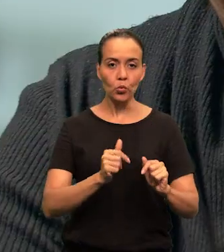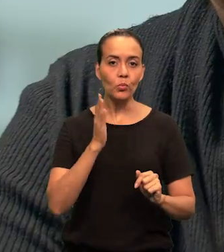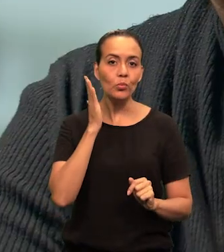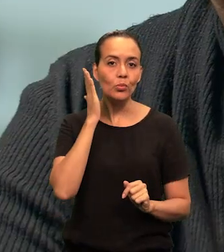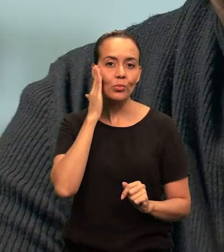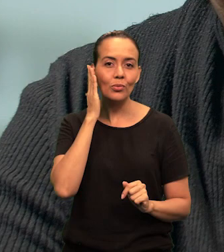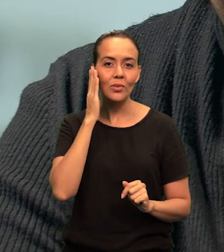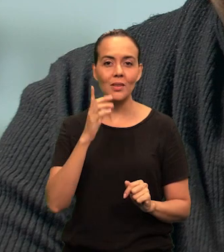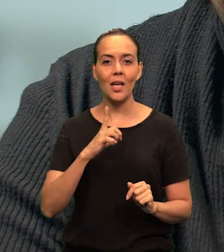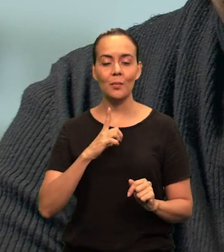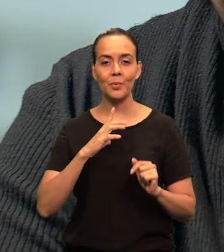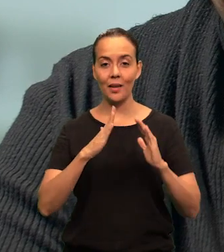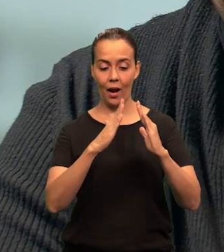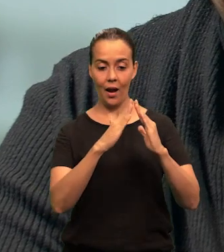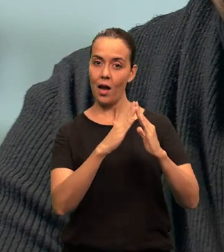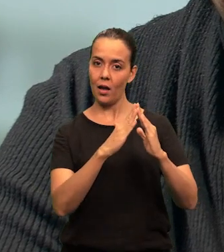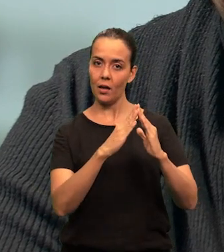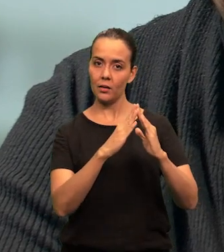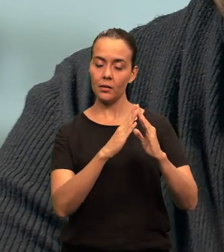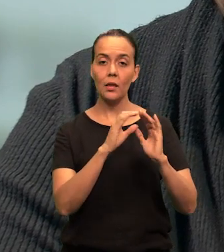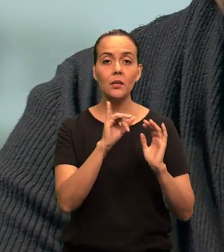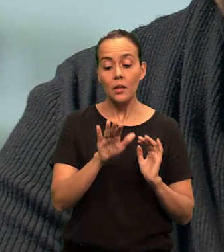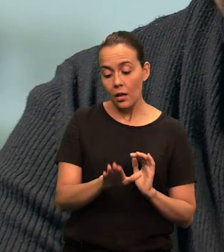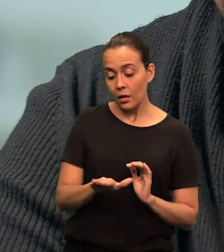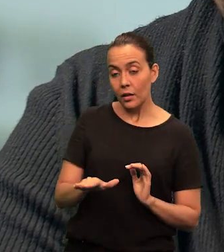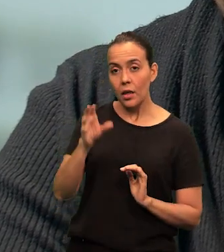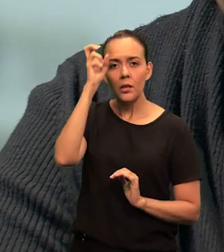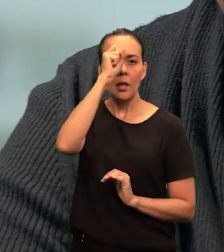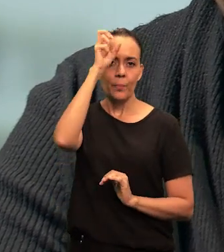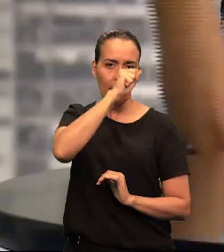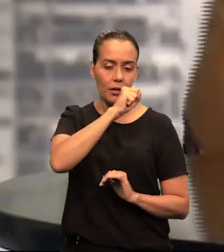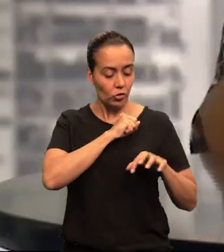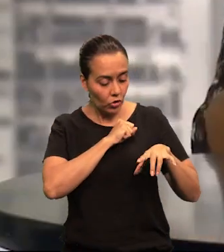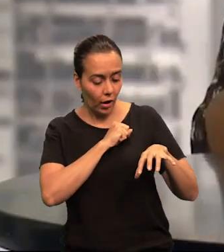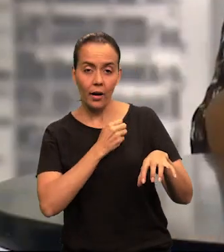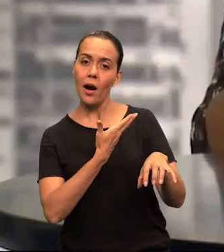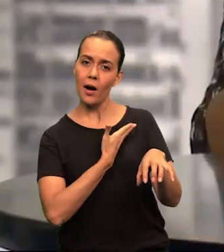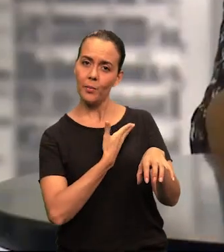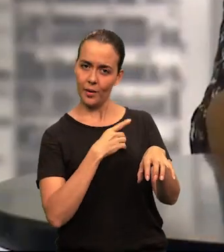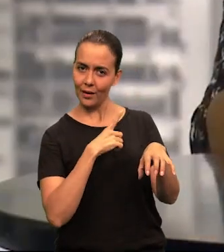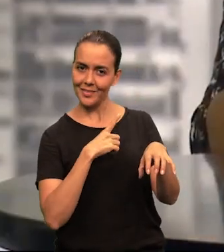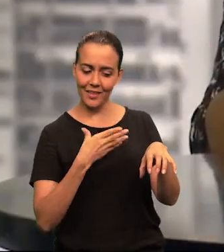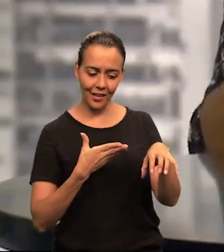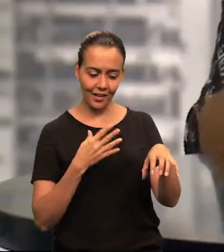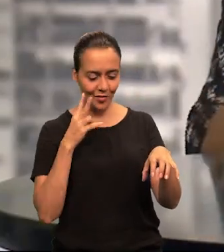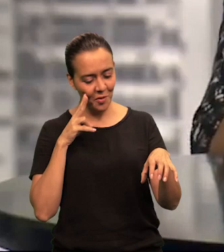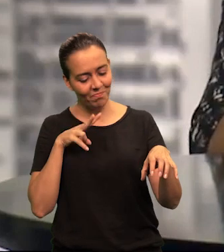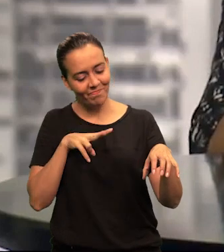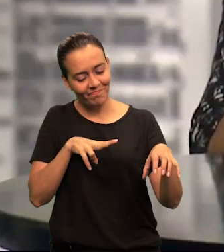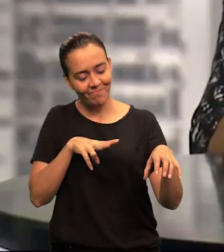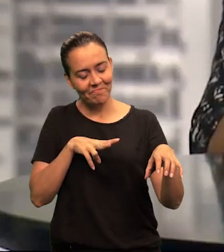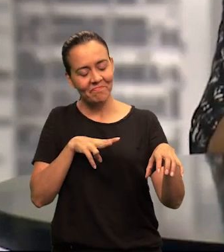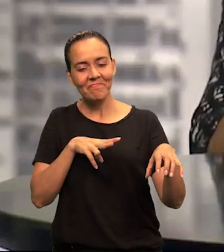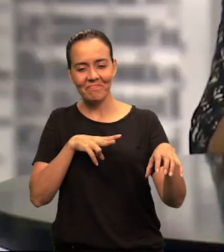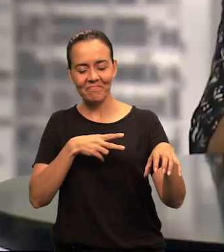Eu fiquei pensando assim: uma criança que aprende que a aranha é uma amiga, ela vai olhar para a aranha como?